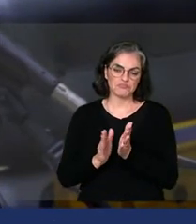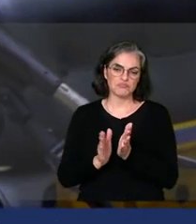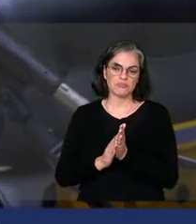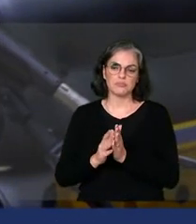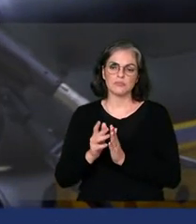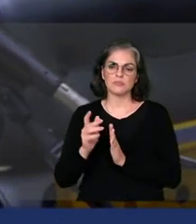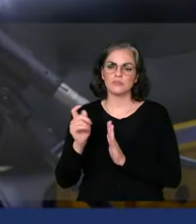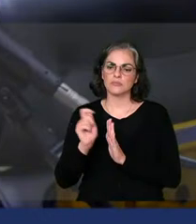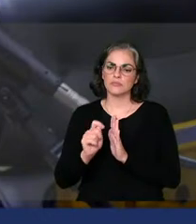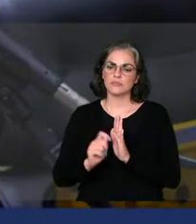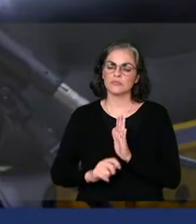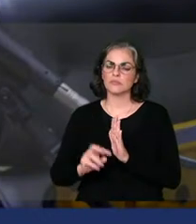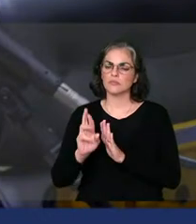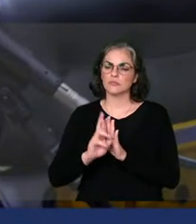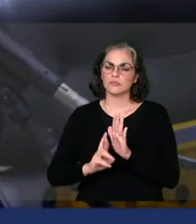O NOSSO RELATOR. O JOSÉ GUIMARÃES. PELO TRABALHO,